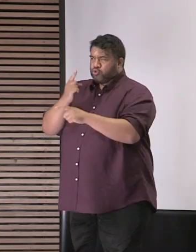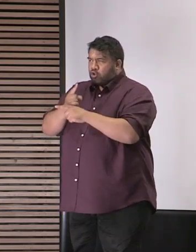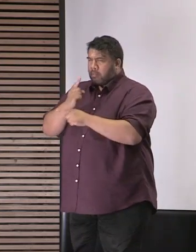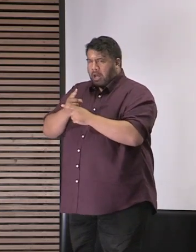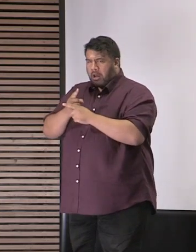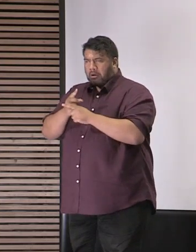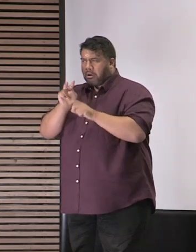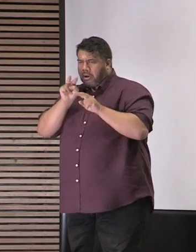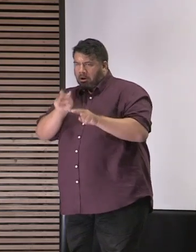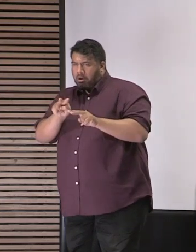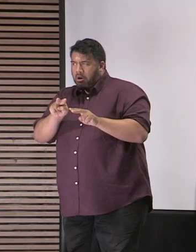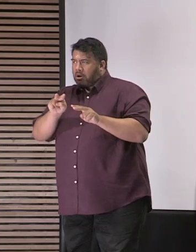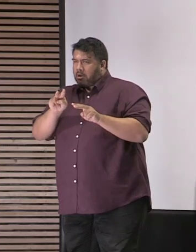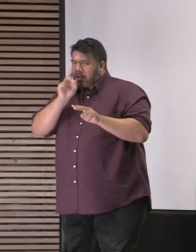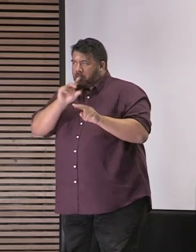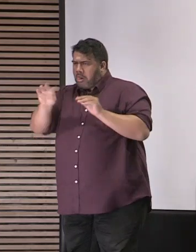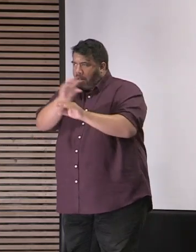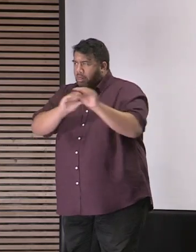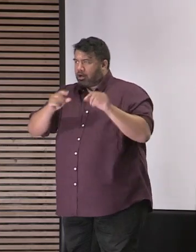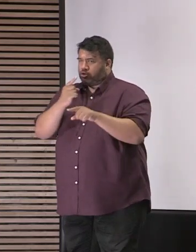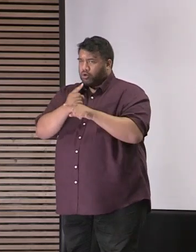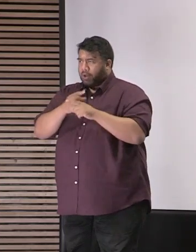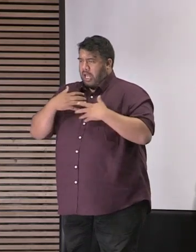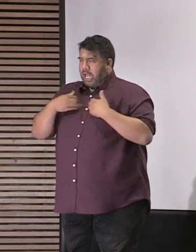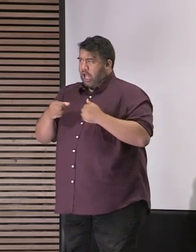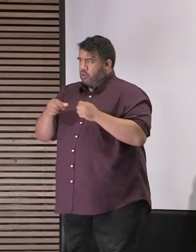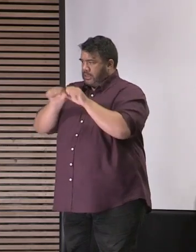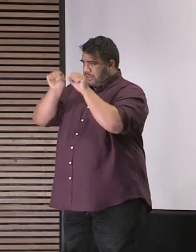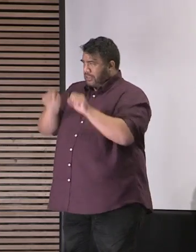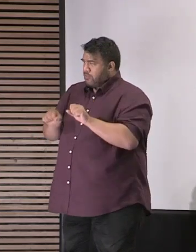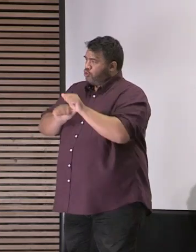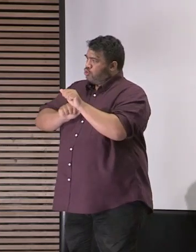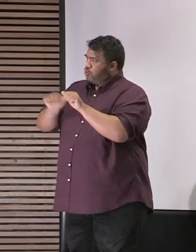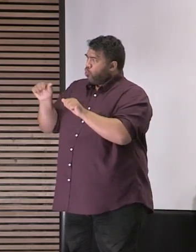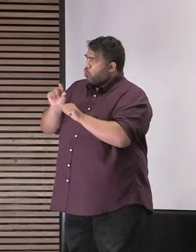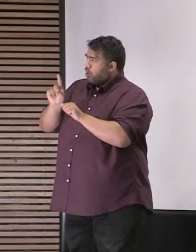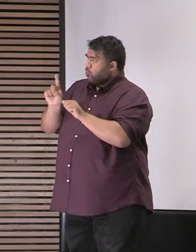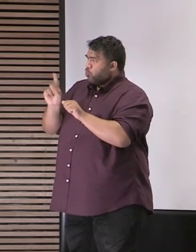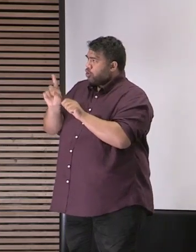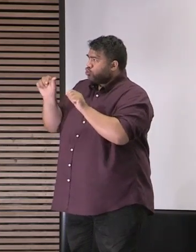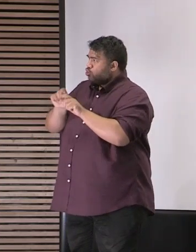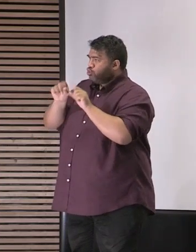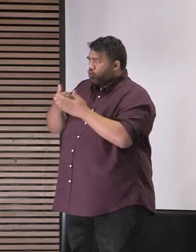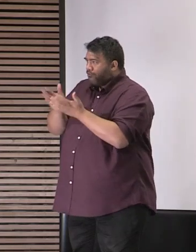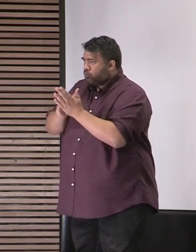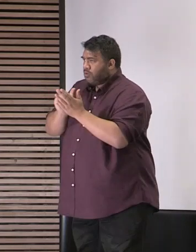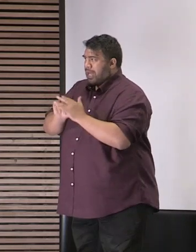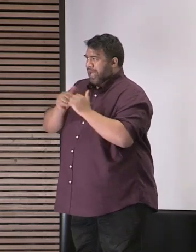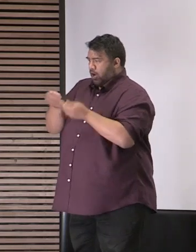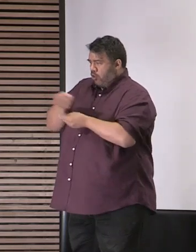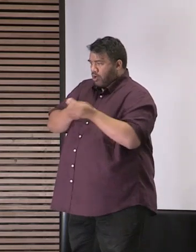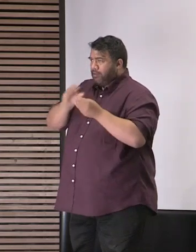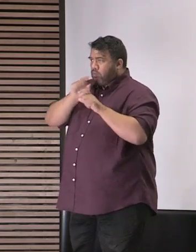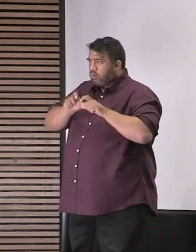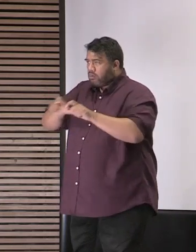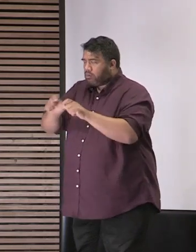obstrucción de un oficial de